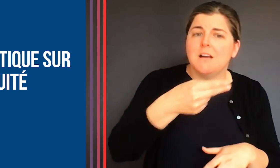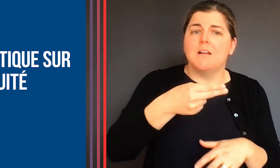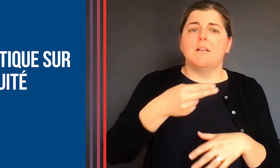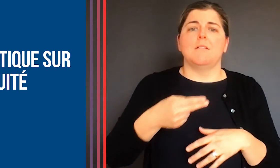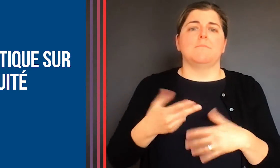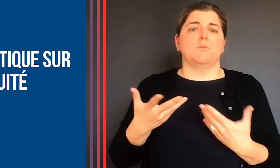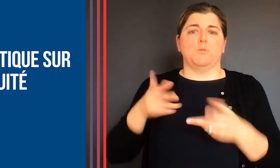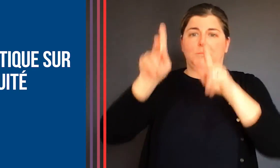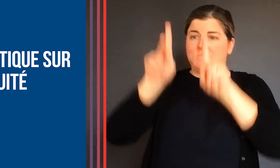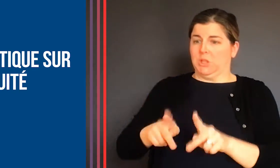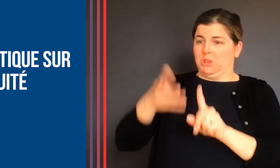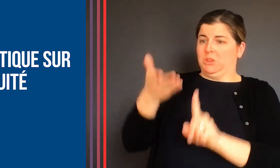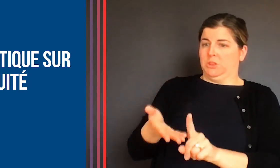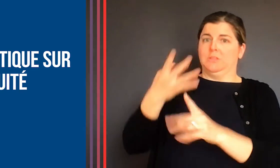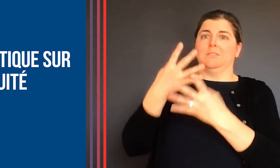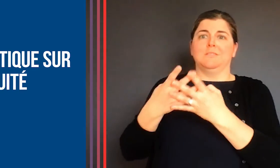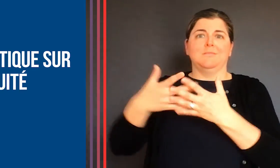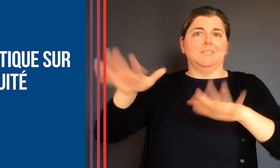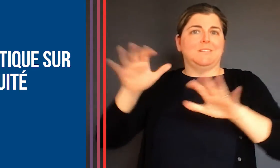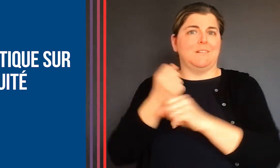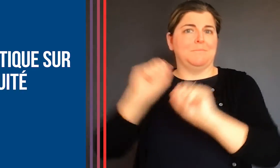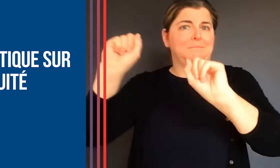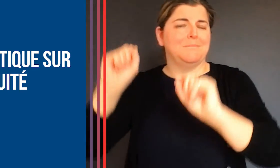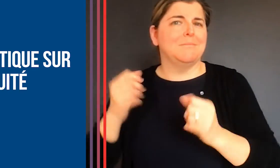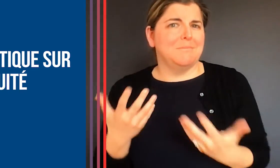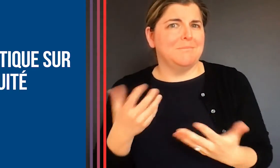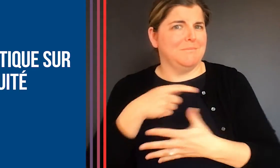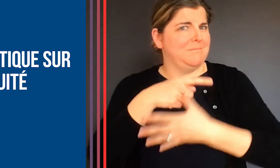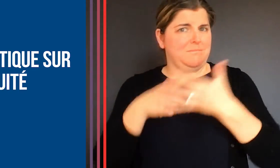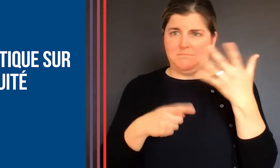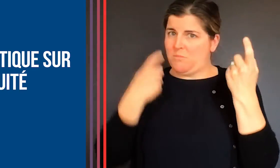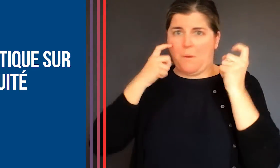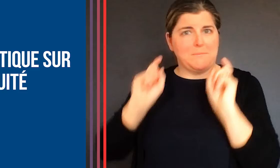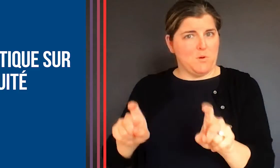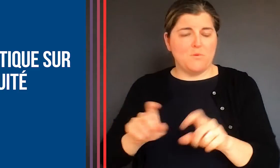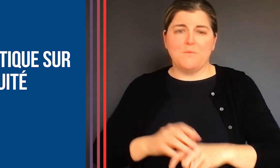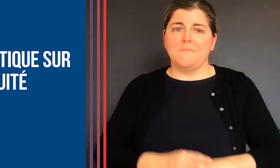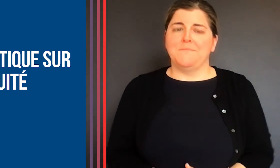le handicap et l’état de personne graciée.